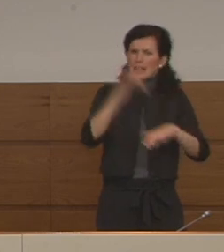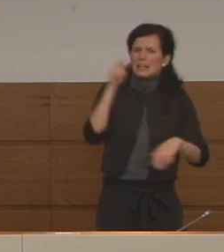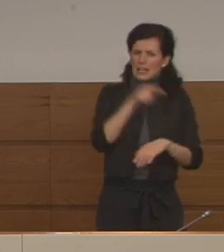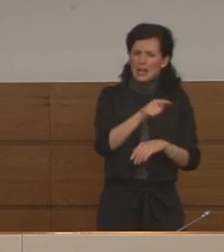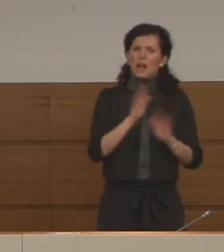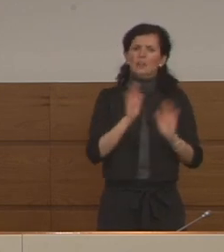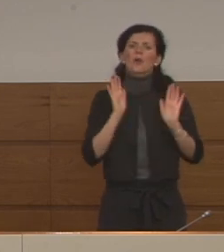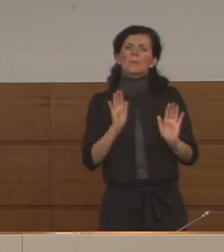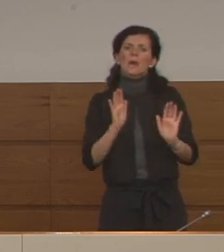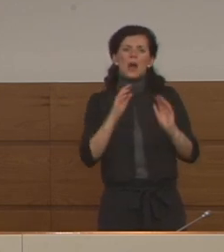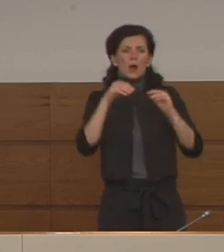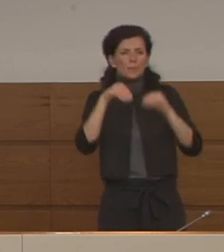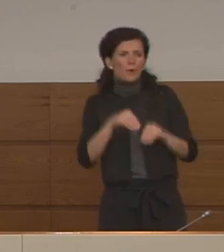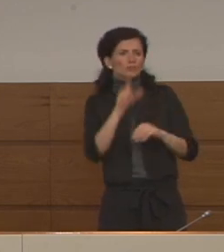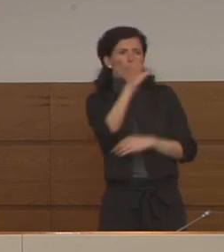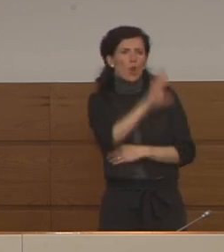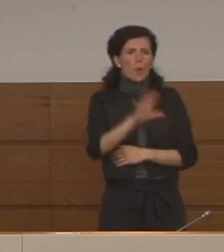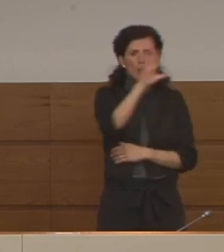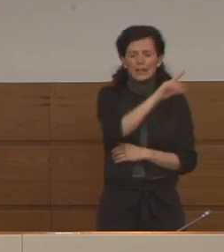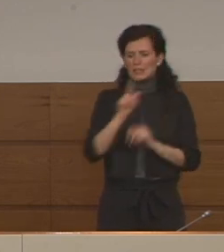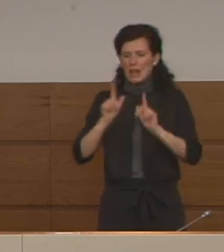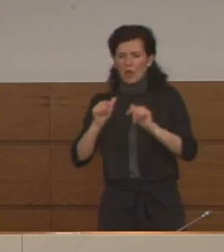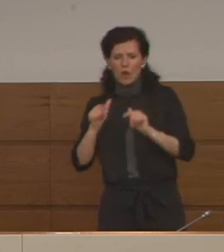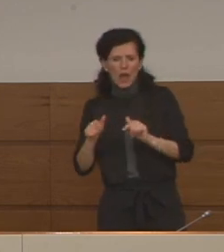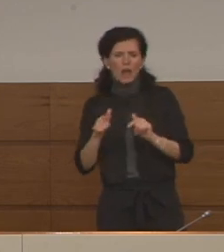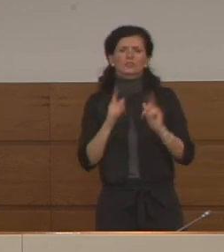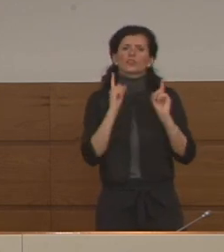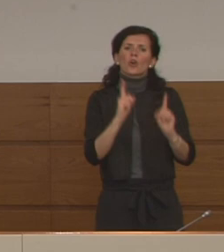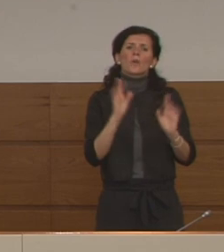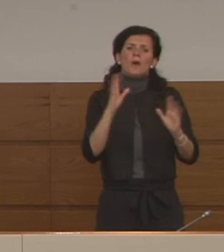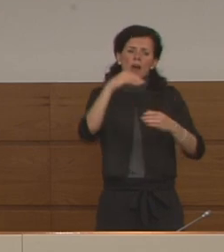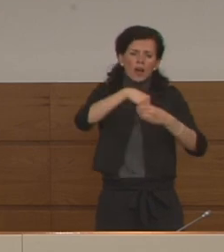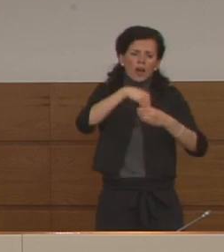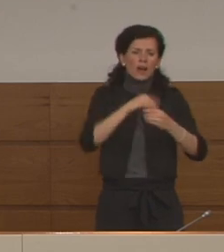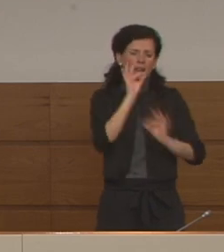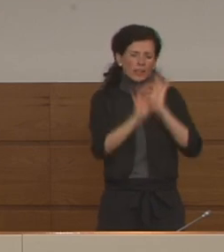l'efficacia delle terapie intensive che sono soprattutto di supporto possono